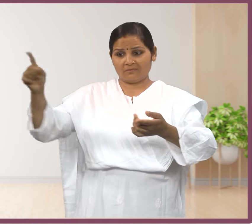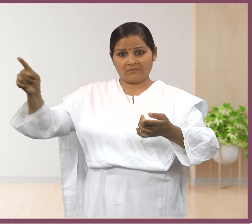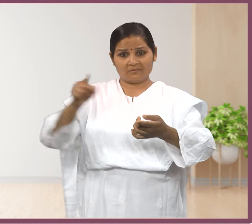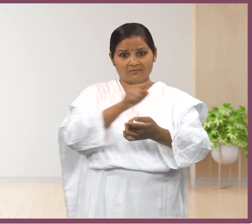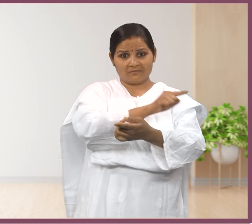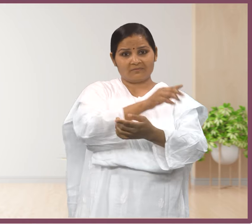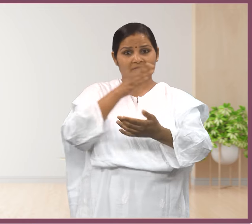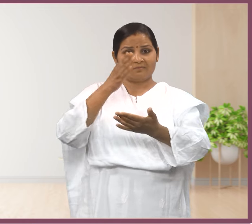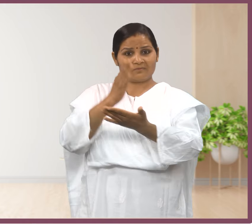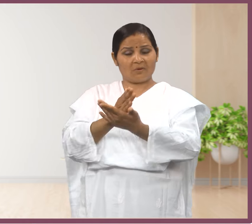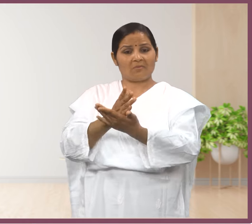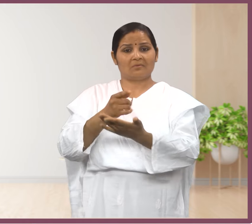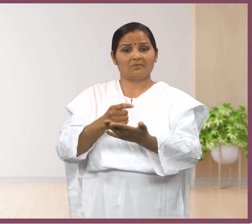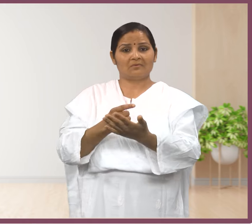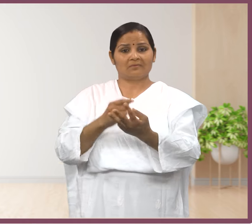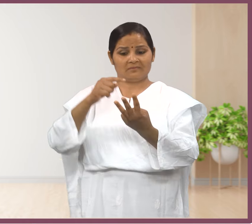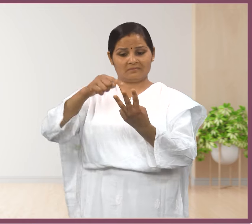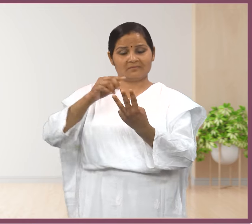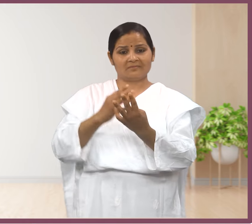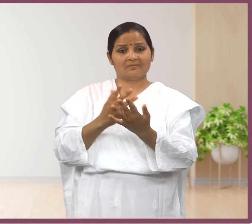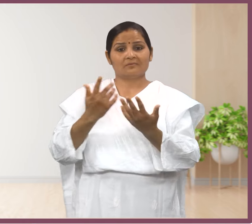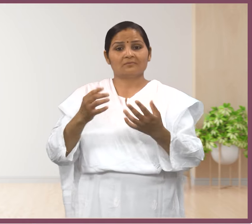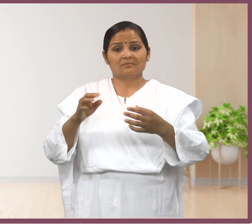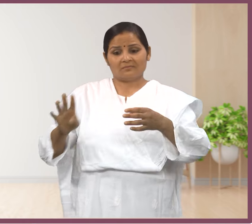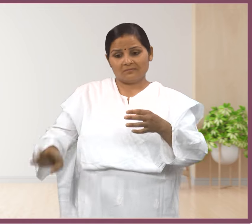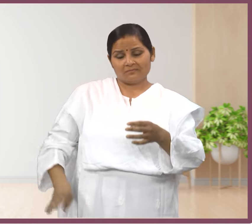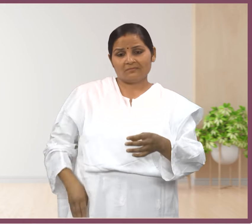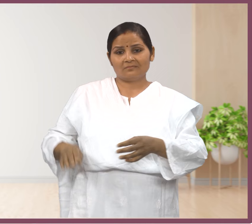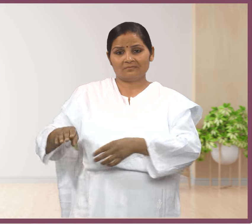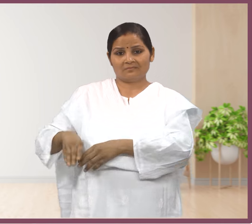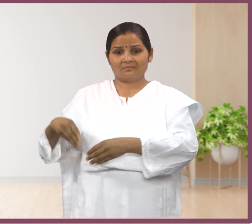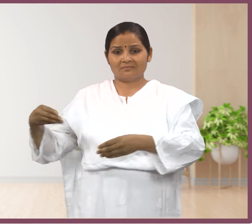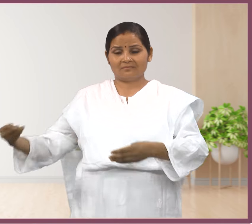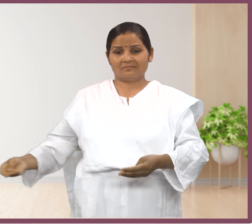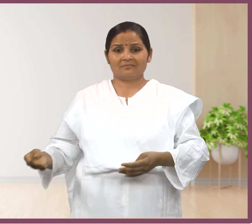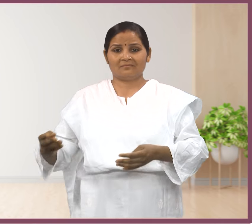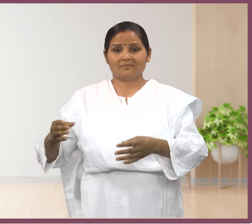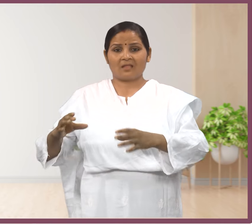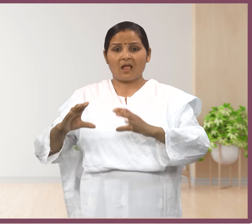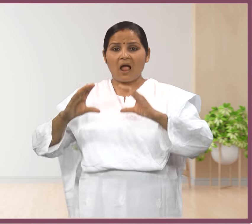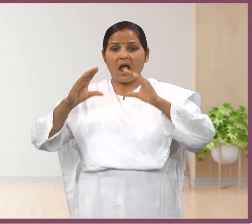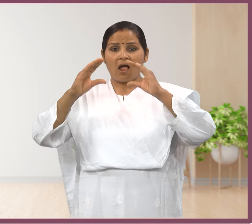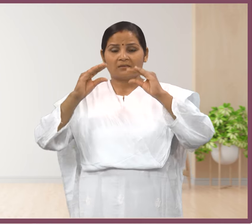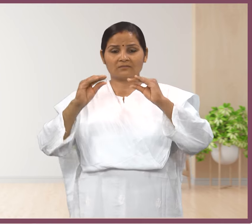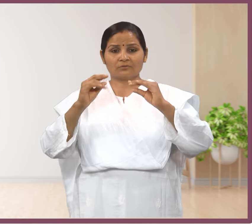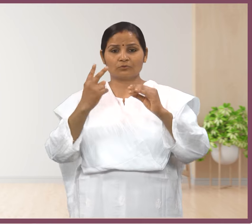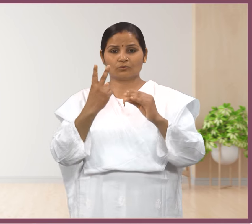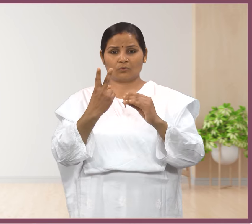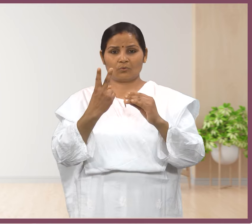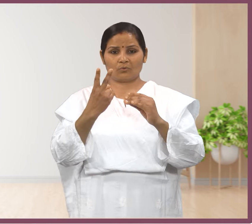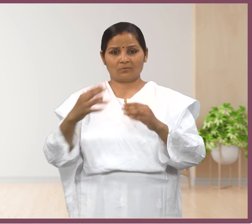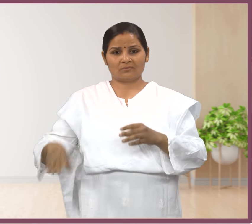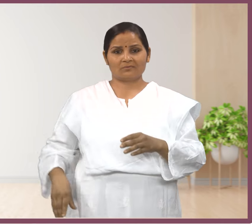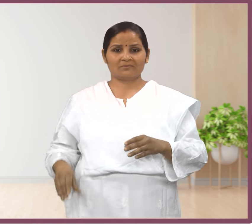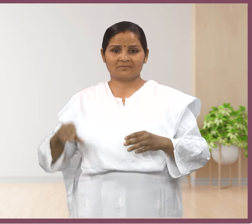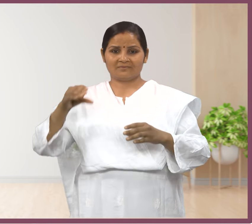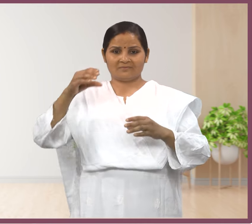మల్లి తన పర్సు తెరిచి, పర్సులో నుండి అతను రెండు శాండ్విచ్లు తీసాడు.